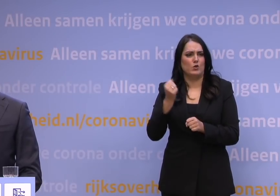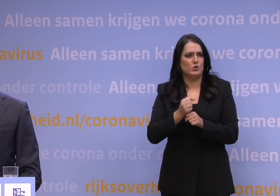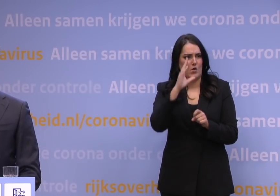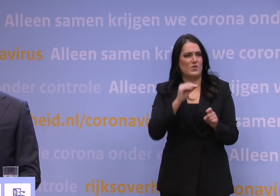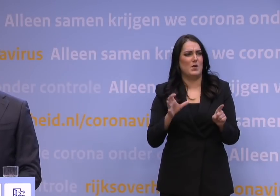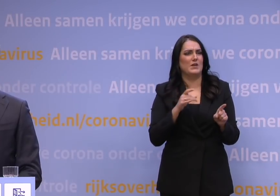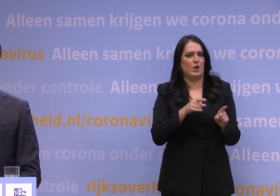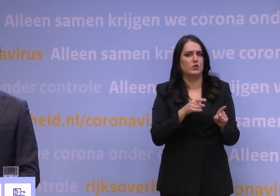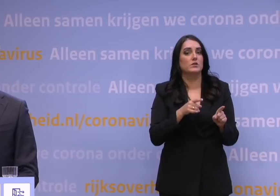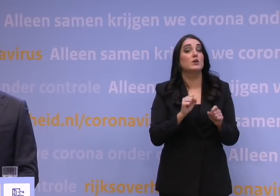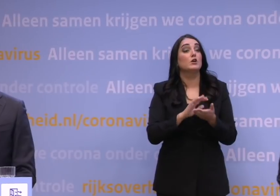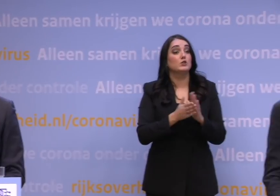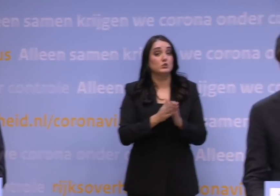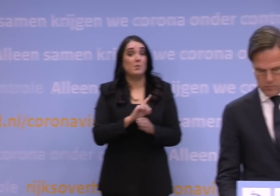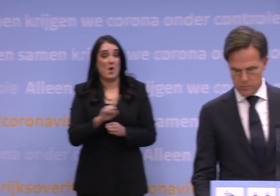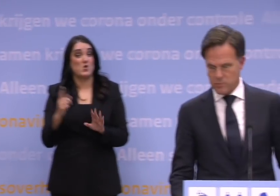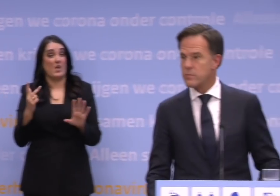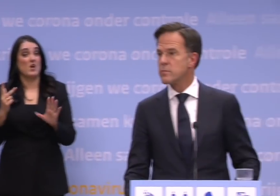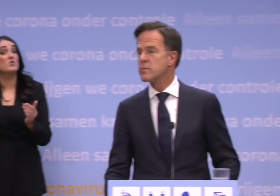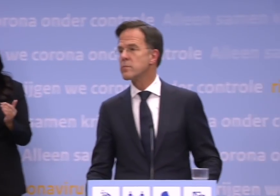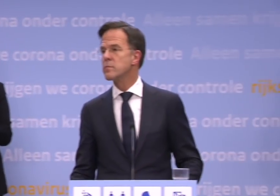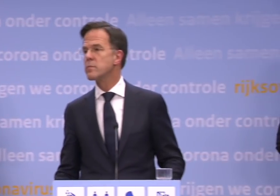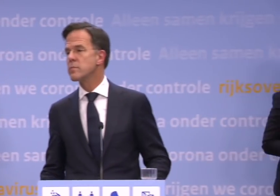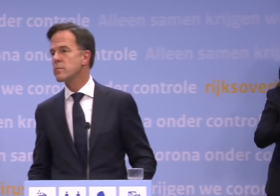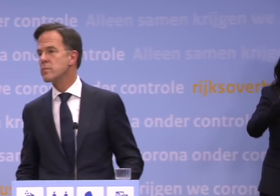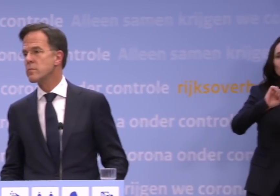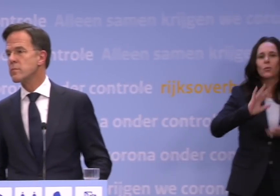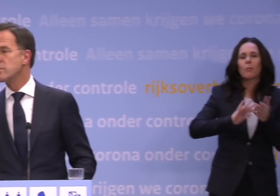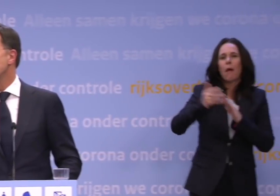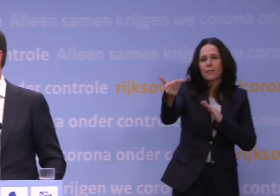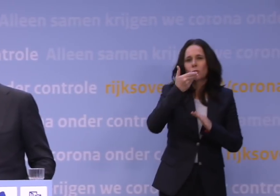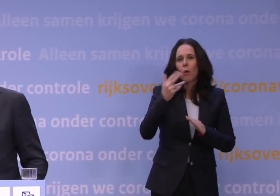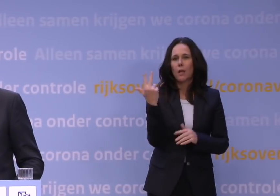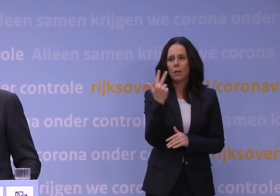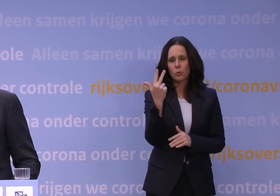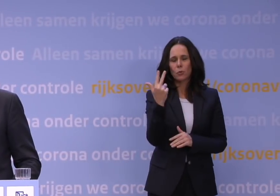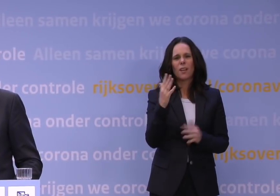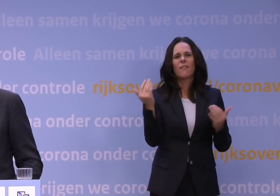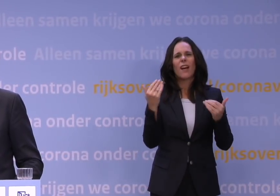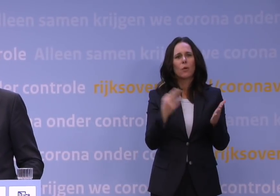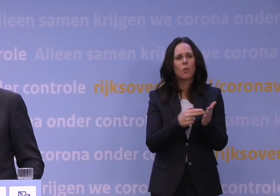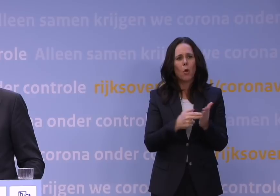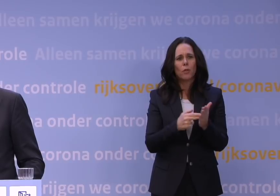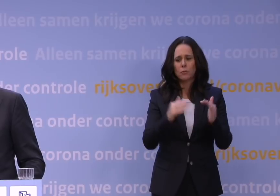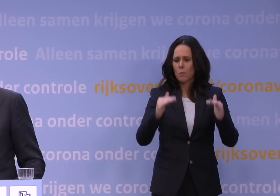Die supermarkten tot acht uur, waarom is dat nog nodig? Want je zou dan denken: minder uren, dat zijn meer mensen in de uren dat ze wel open zijn?